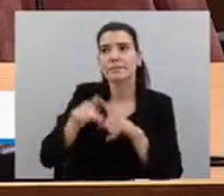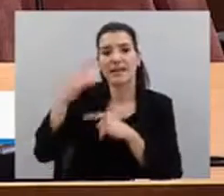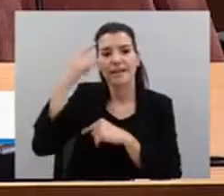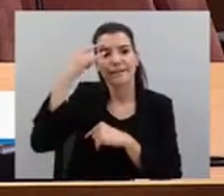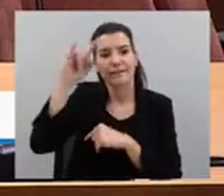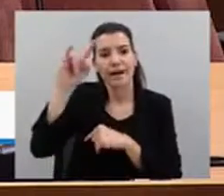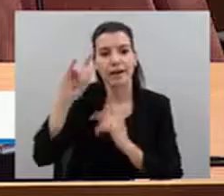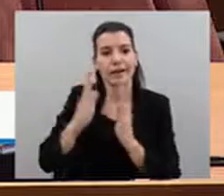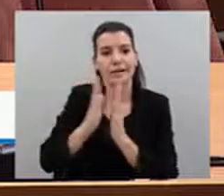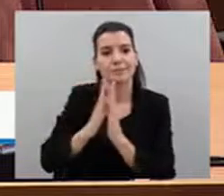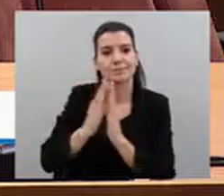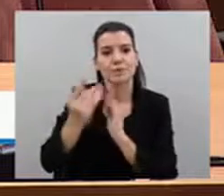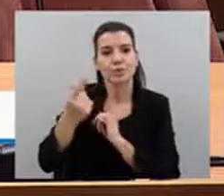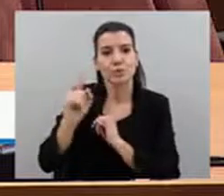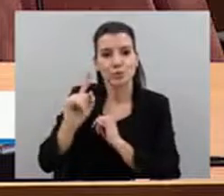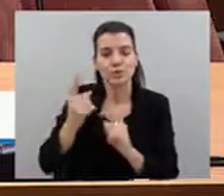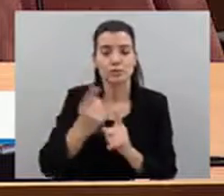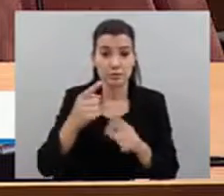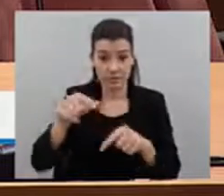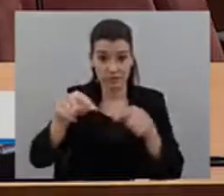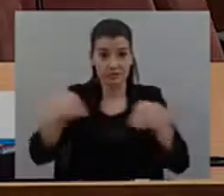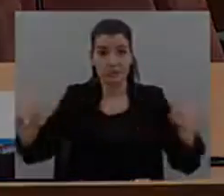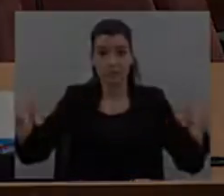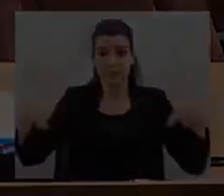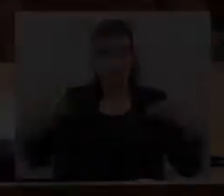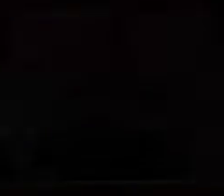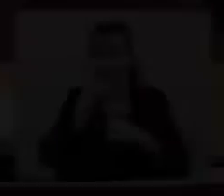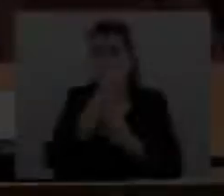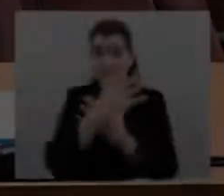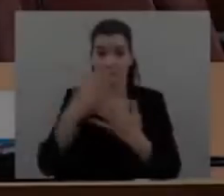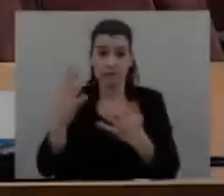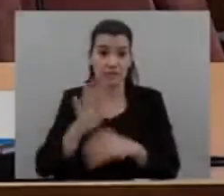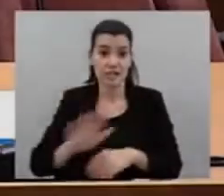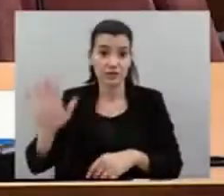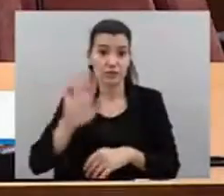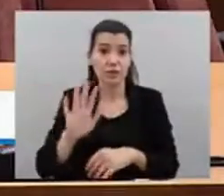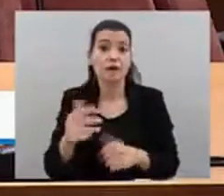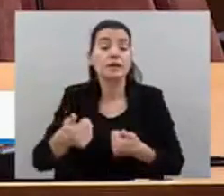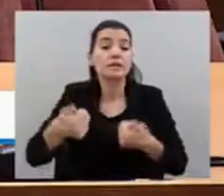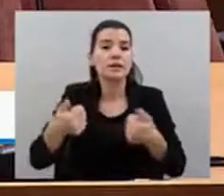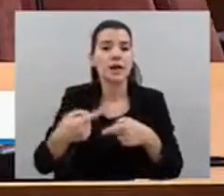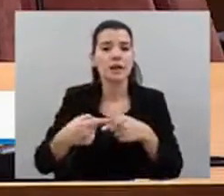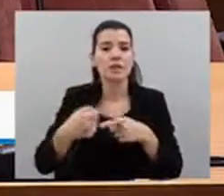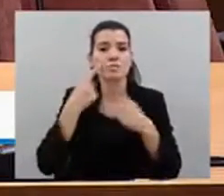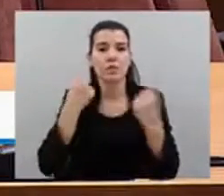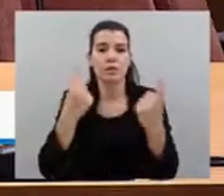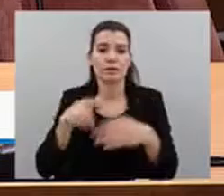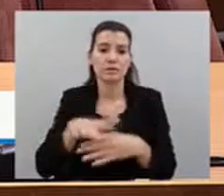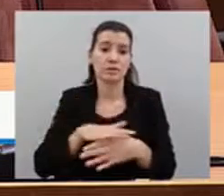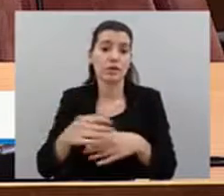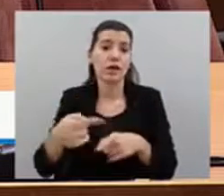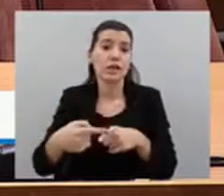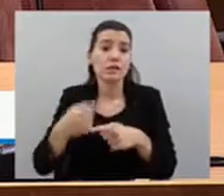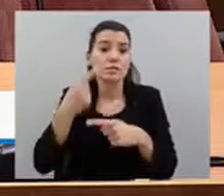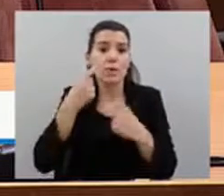Ecológica Nacional impõe-se o interesse público. Isto é, há situações de interesse